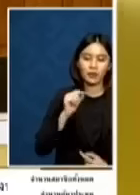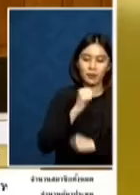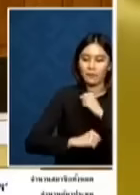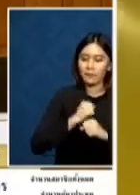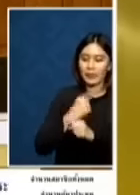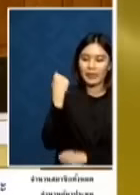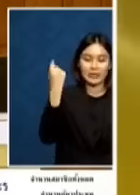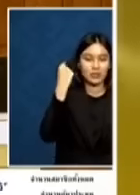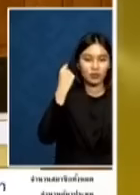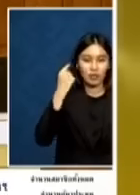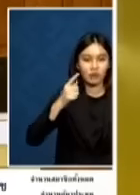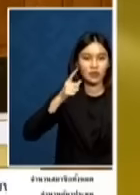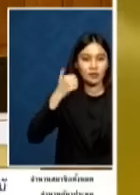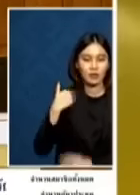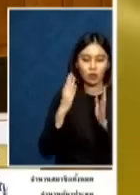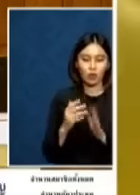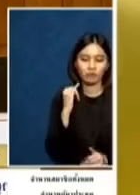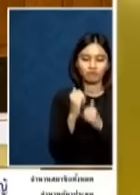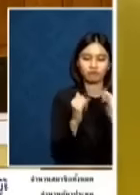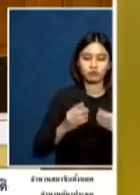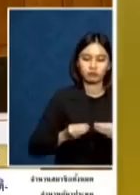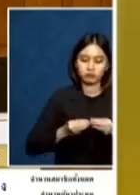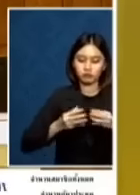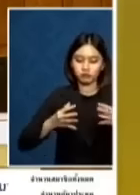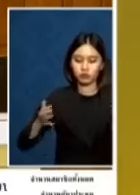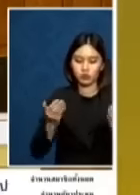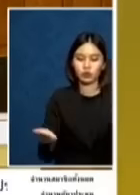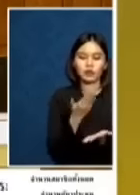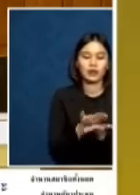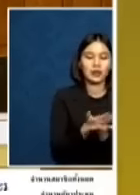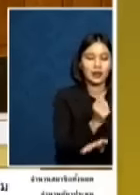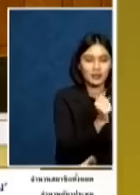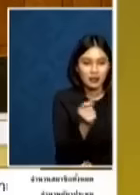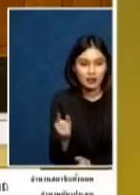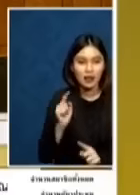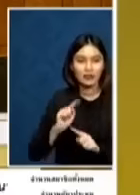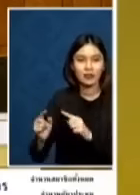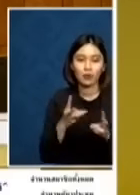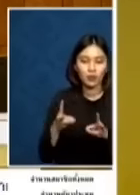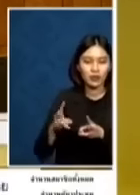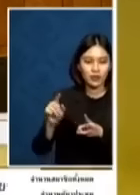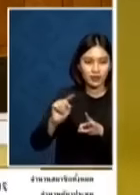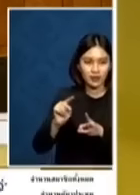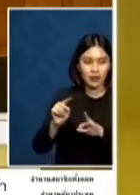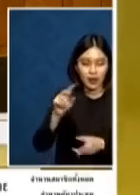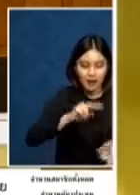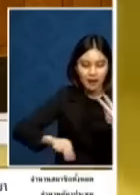ร่องเดี๋ยวช่วงสุกหรือเปล่าไม่ทราบนะก็จะ อยู่ที่ฝ่ายค้านอภิปรายนี่แหละติดตามกัน